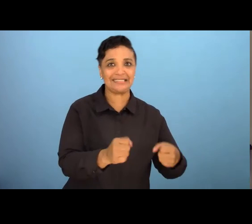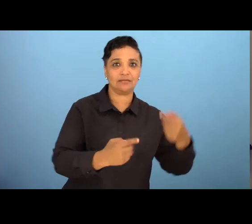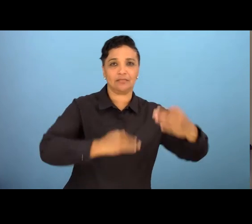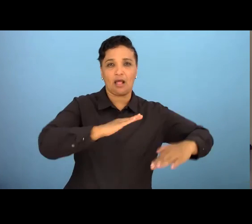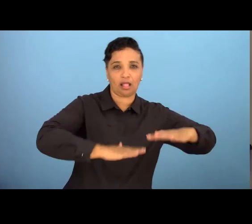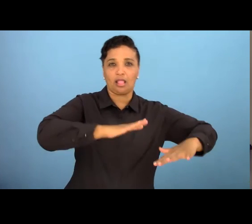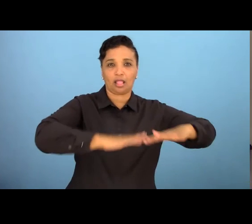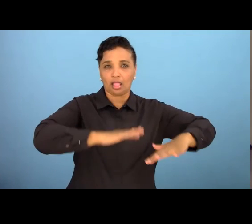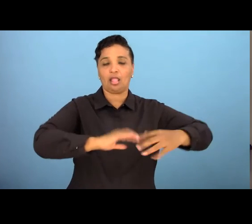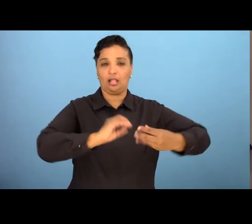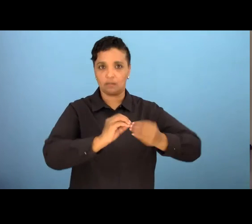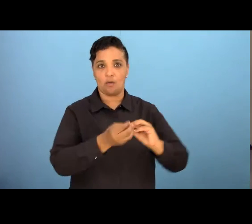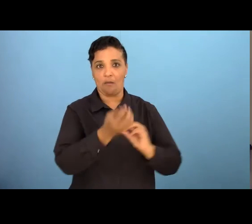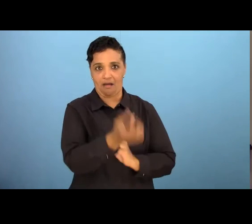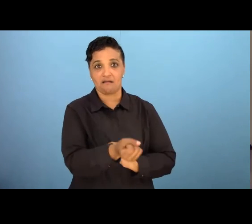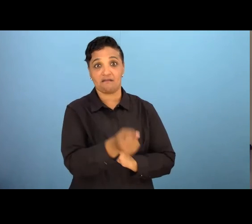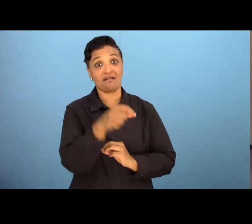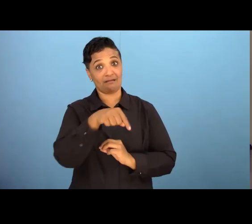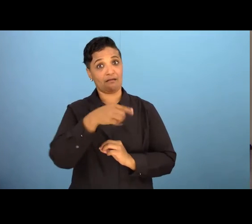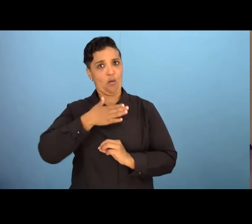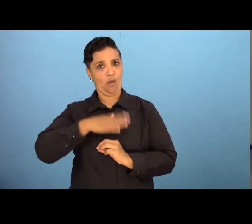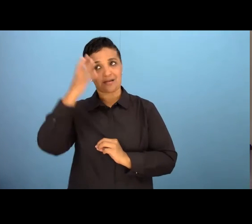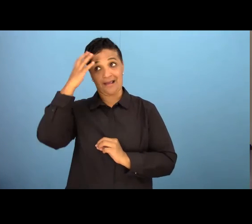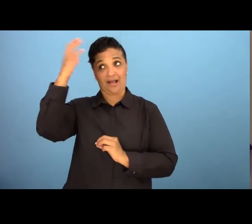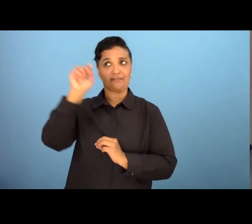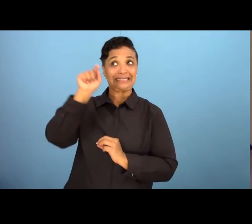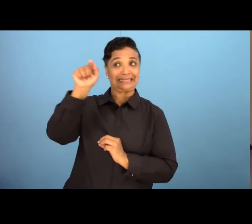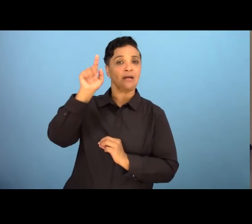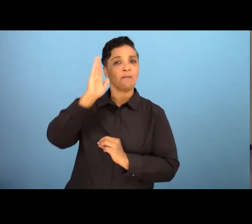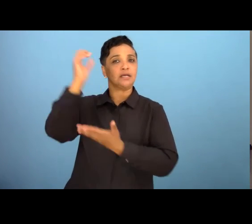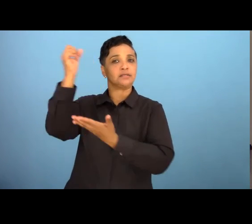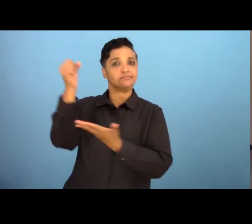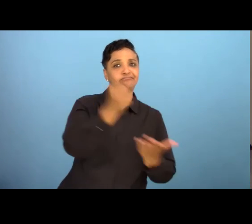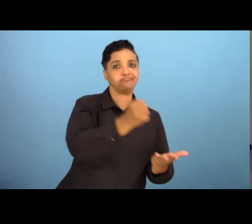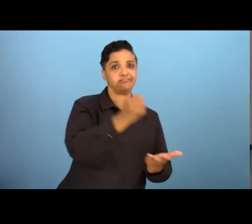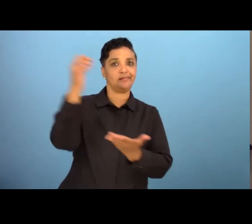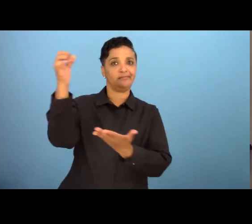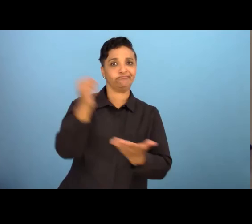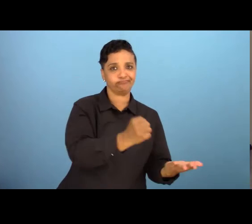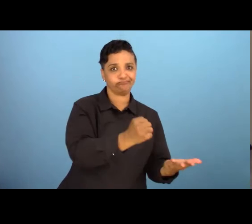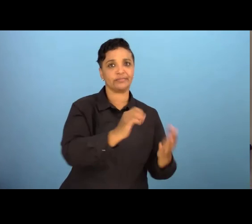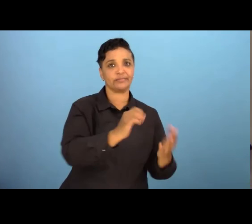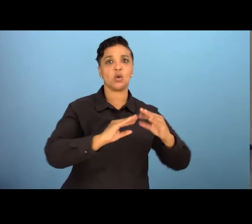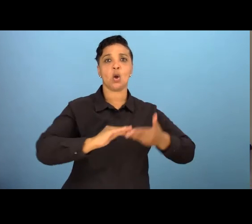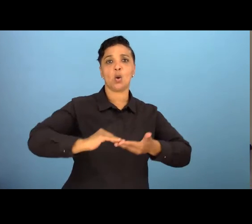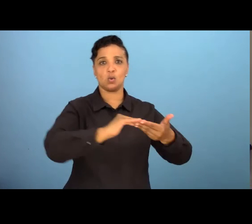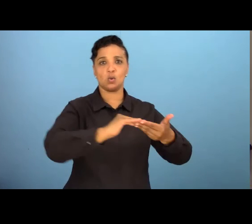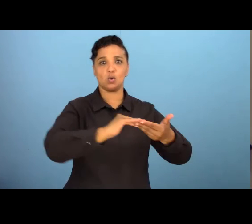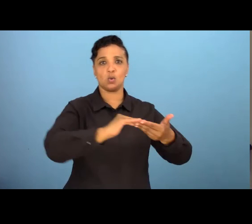desesperada los OPD se encuentran en una condición vulnerable para dirigir sus organizaciones para que así